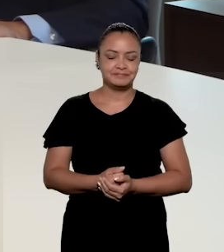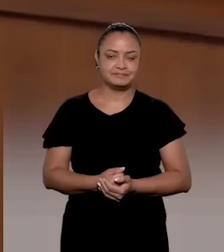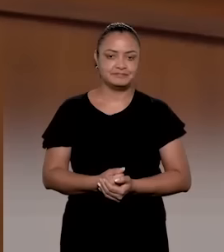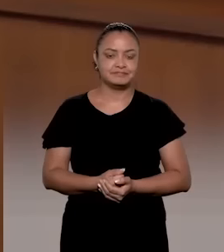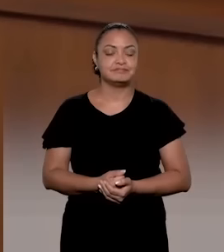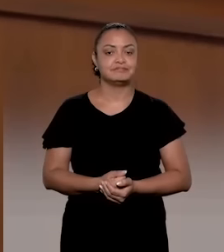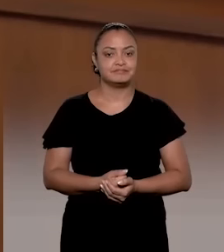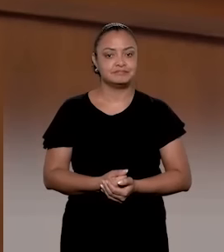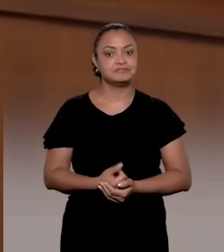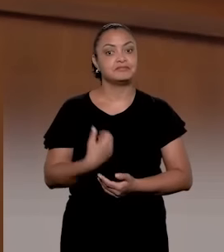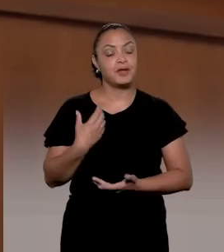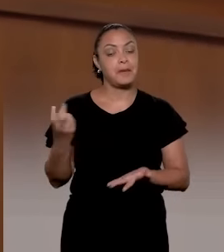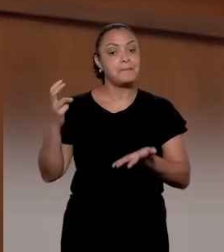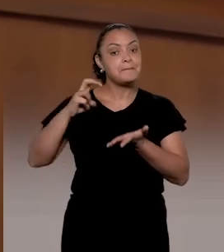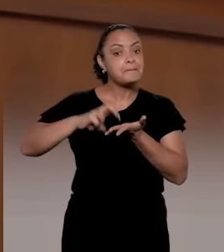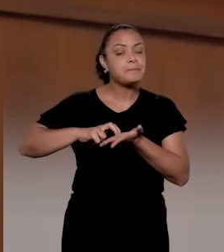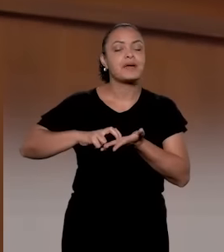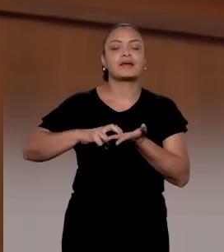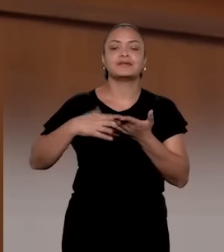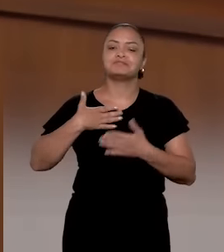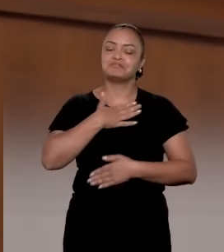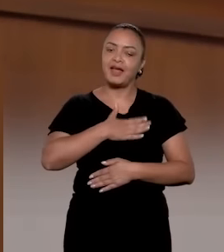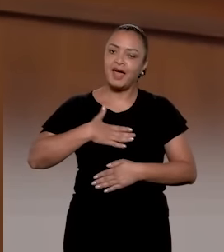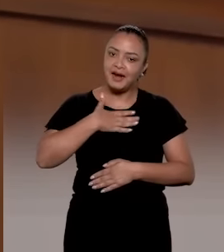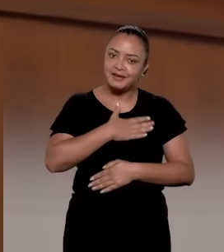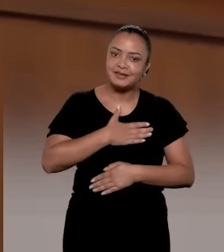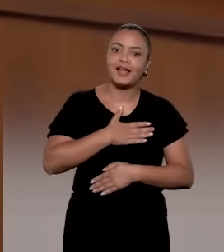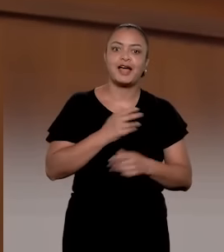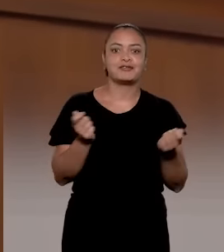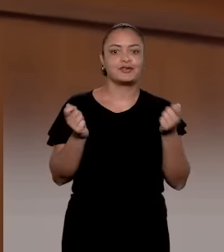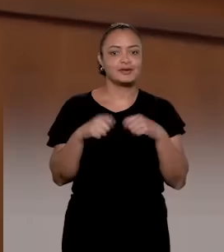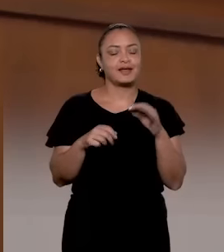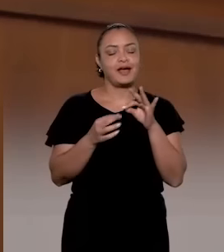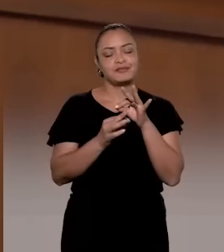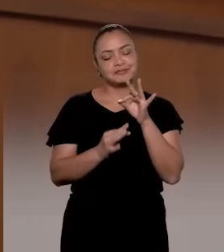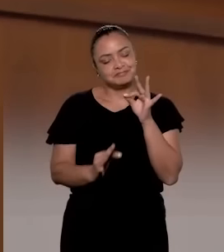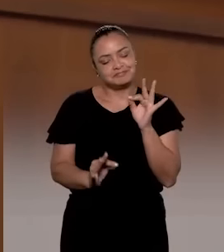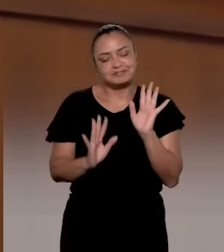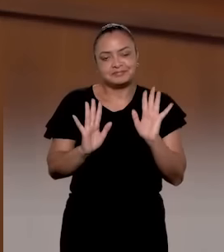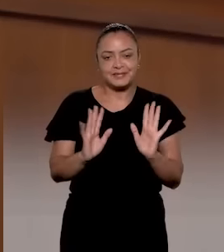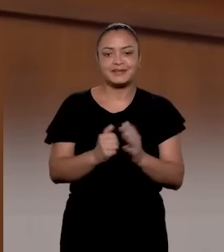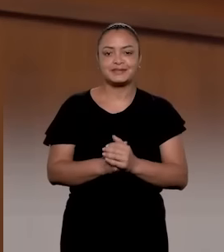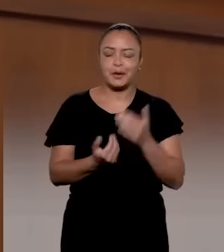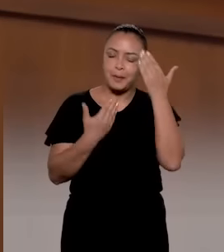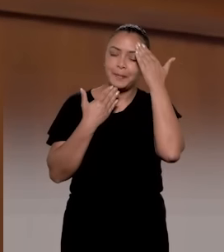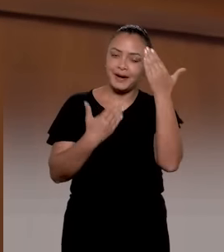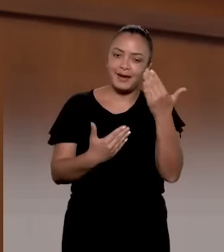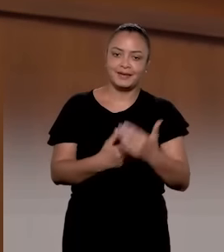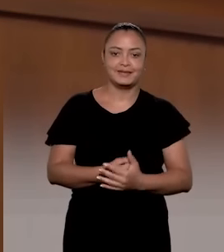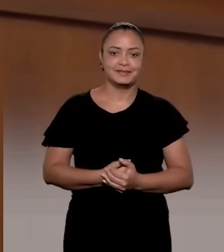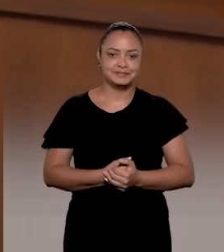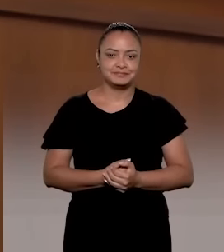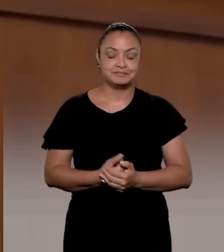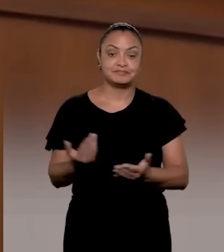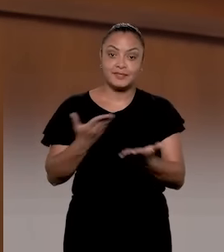Foi uma manhã agradabilíssima, daria para ficar aqui muito mais tempo. Mas, enfim, muito obrigado, foi muito bom.